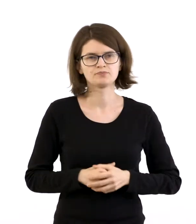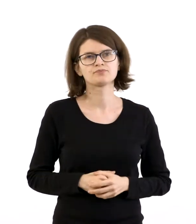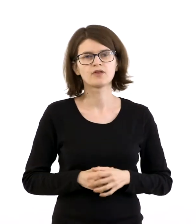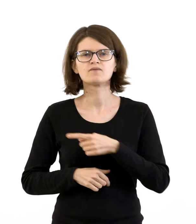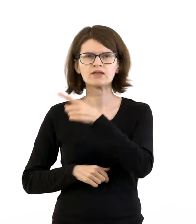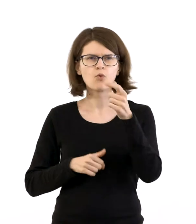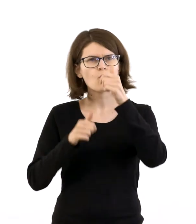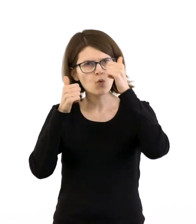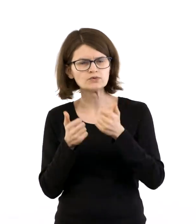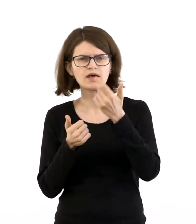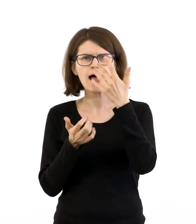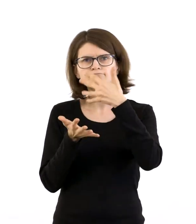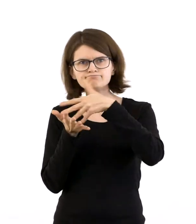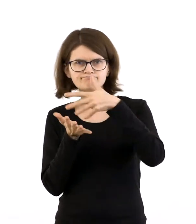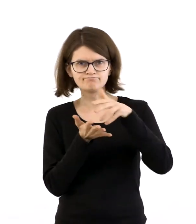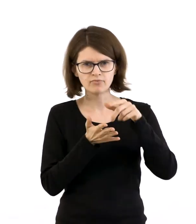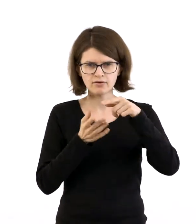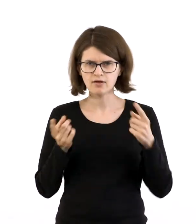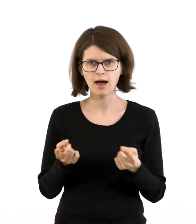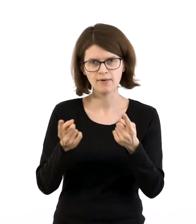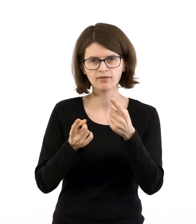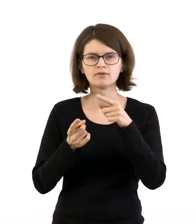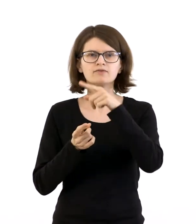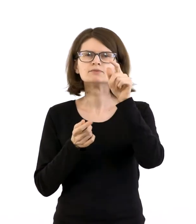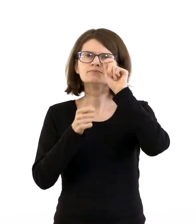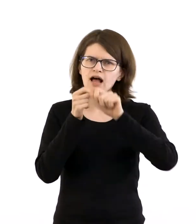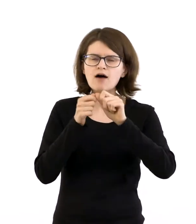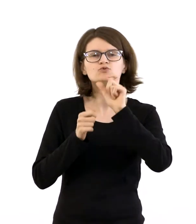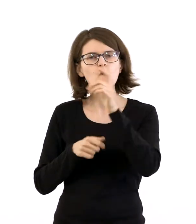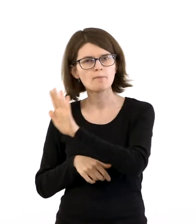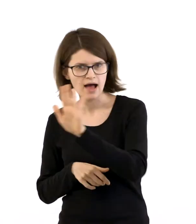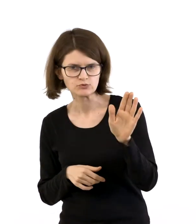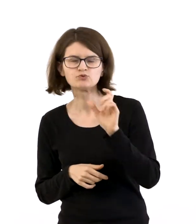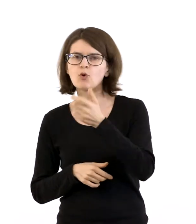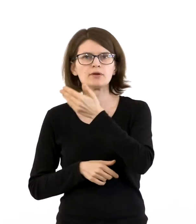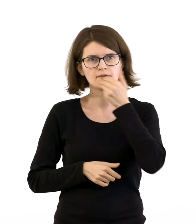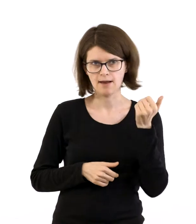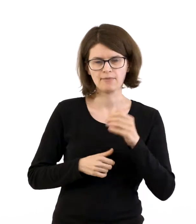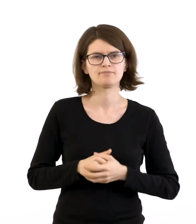Ustala się budżet kampanii. Do tych działań wlicza się zasoby rzeczowe i osobowe organizacji.